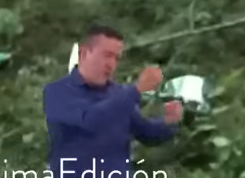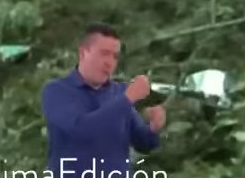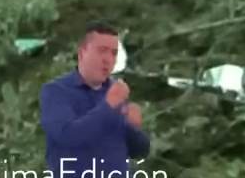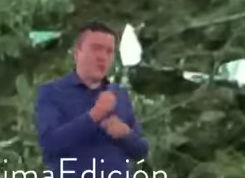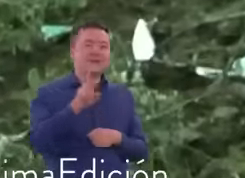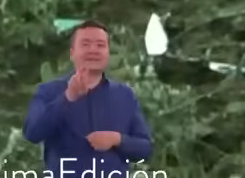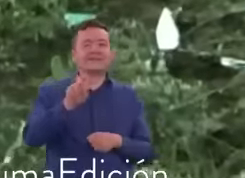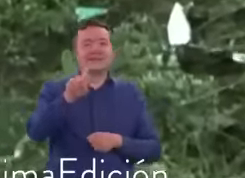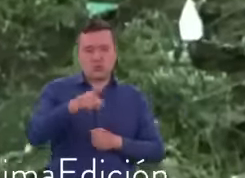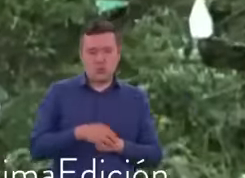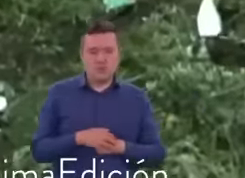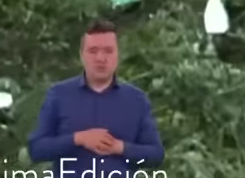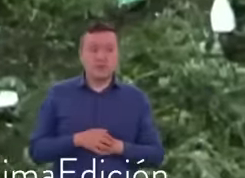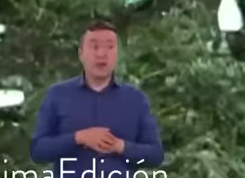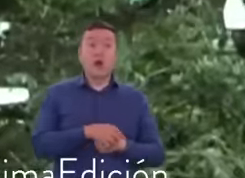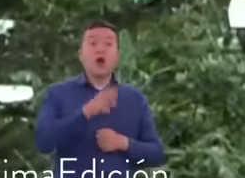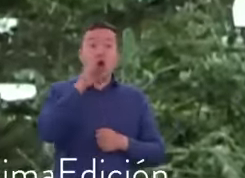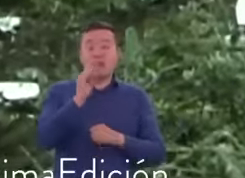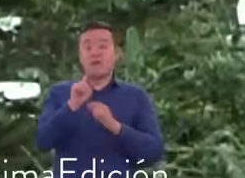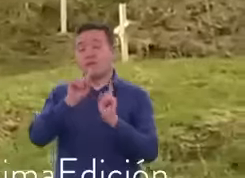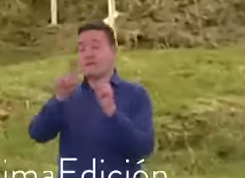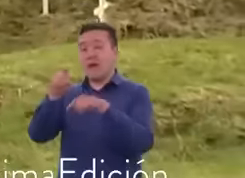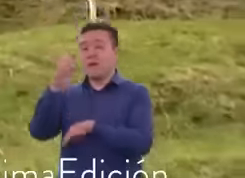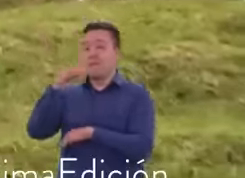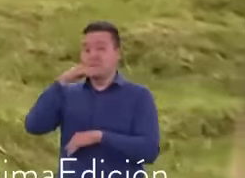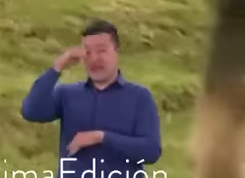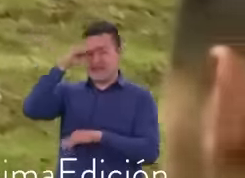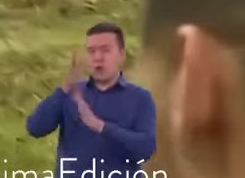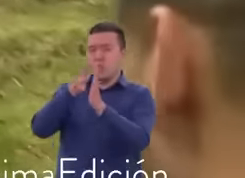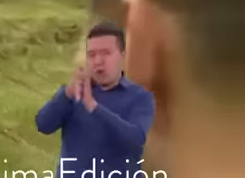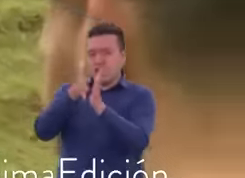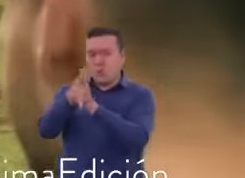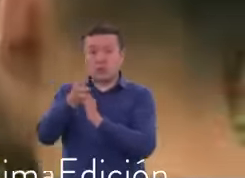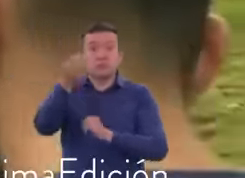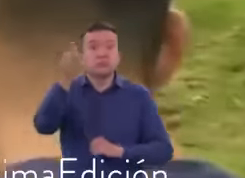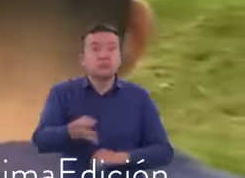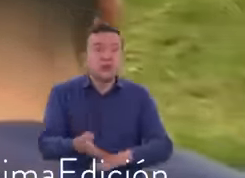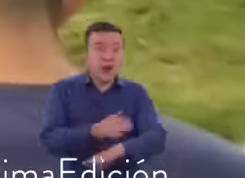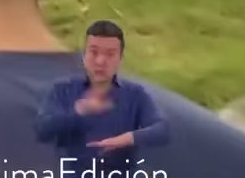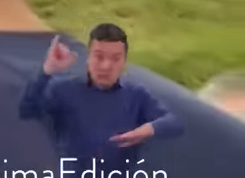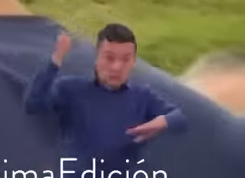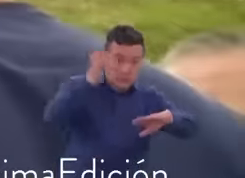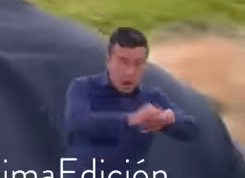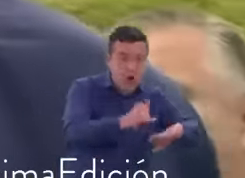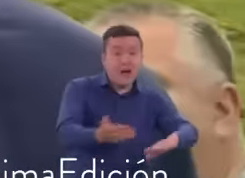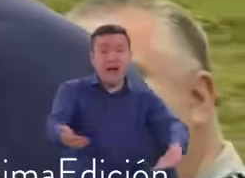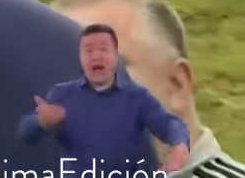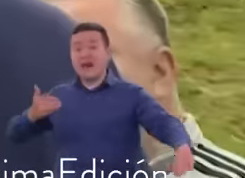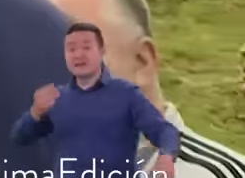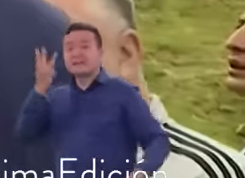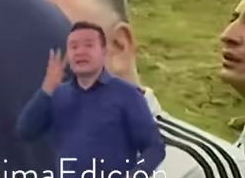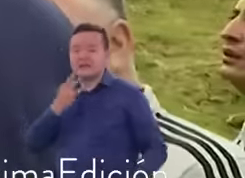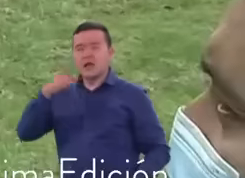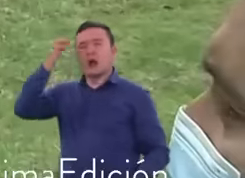víctimas, Neto acompañó la siembra del mismo número de árboles y estará en Medellín hablando entre otras de la